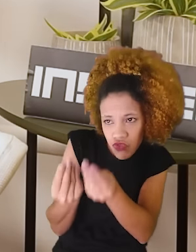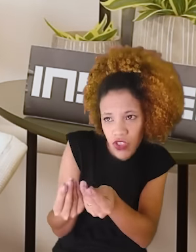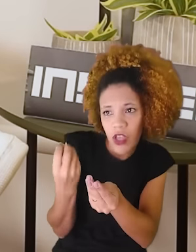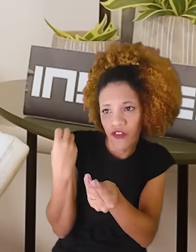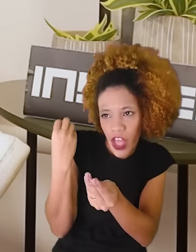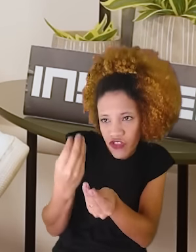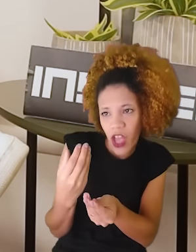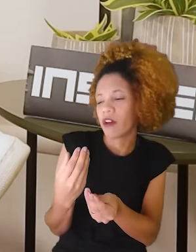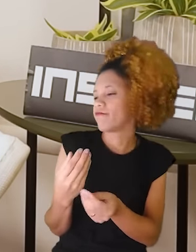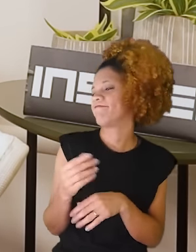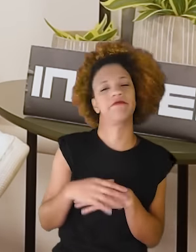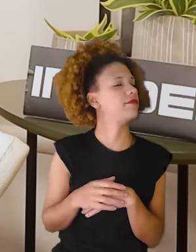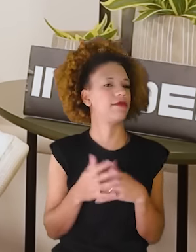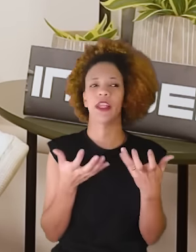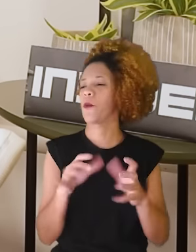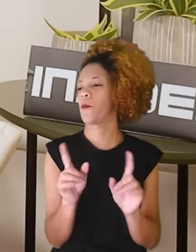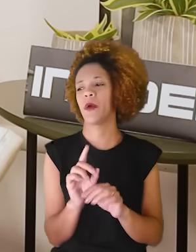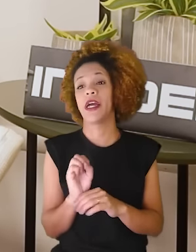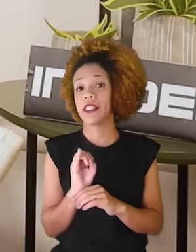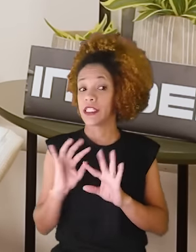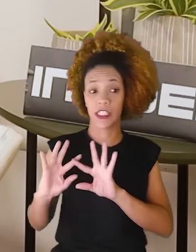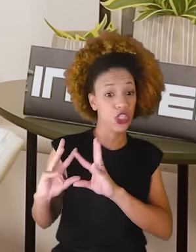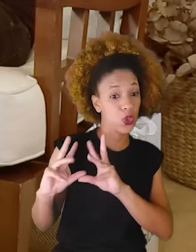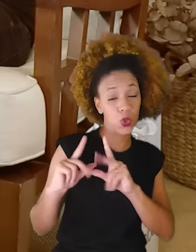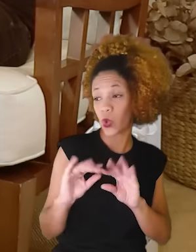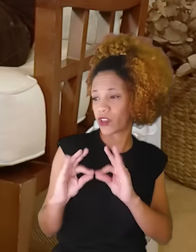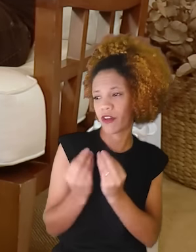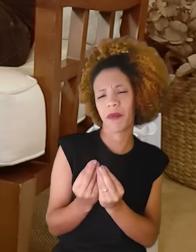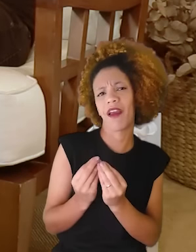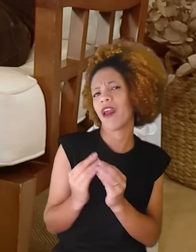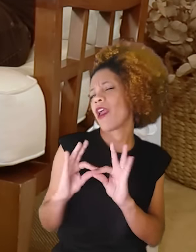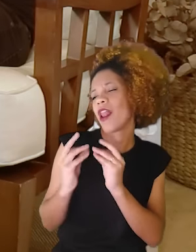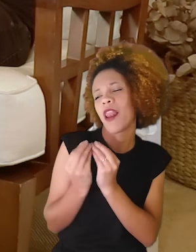você quiser ele não vai não só vai se eu for se a família for tá das ele é muito família cara ele é